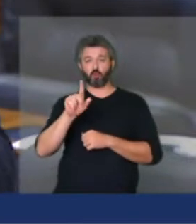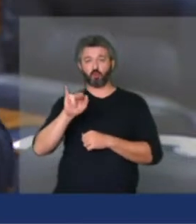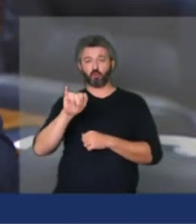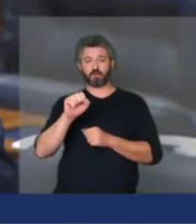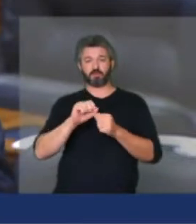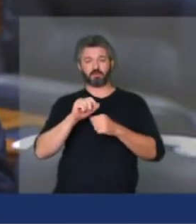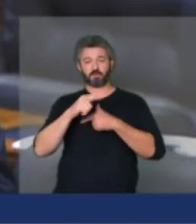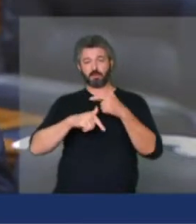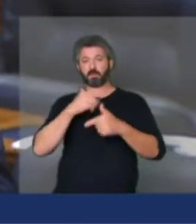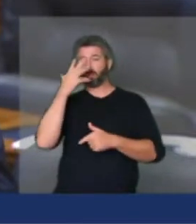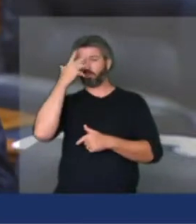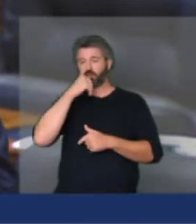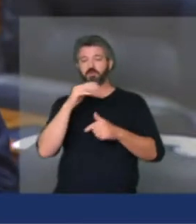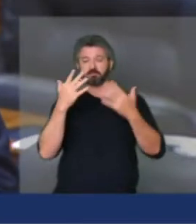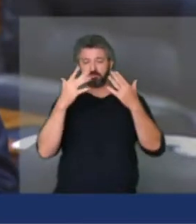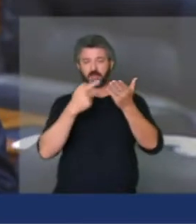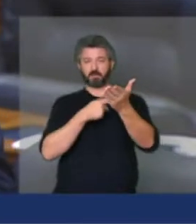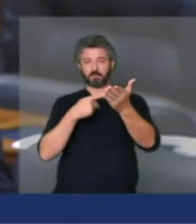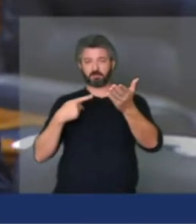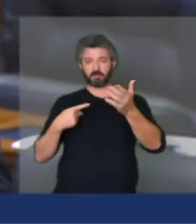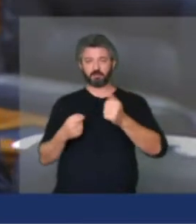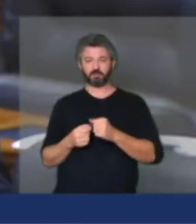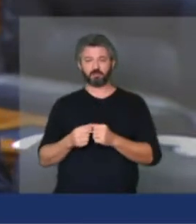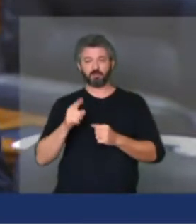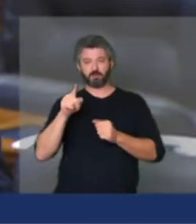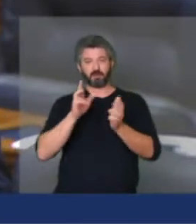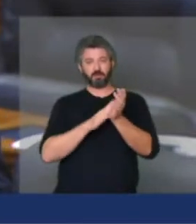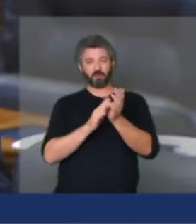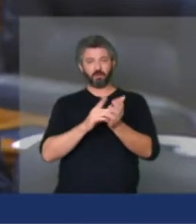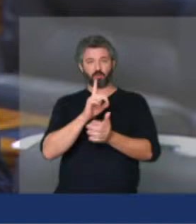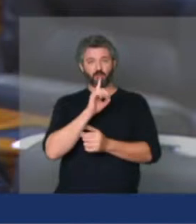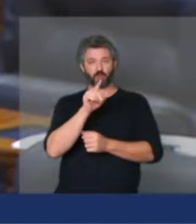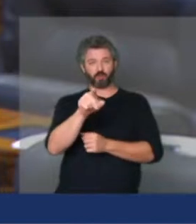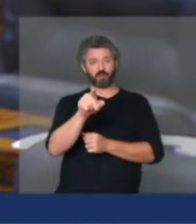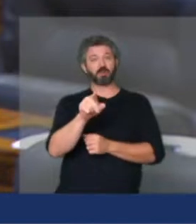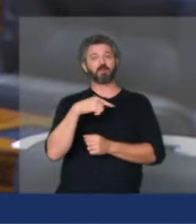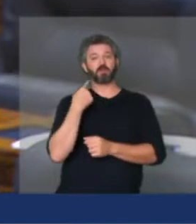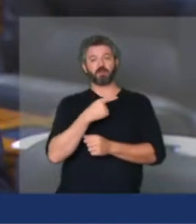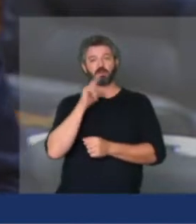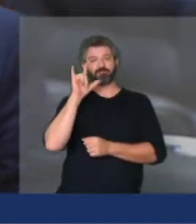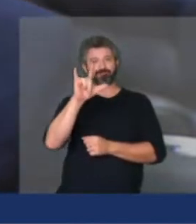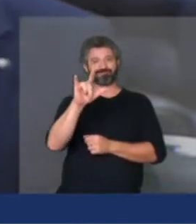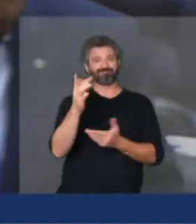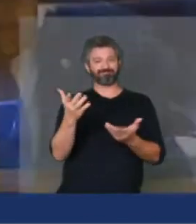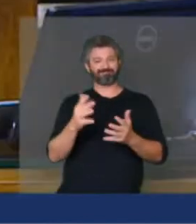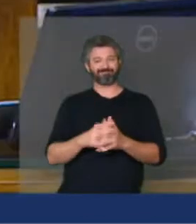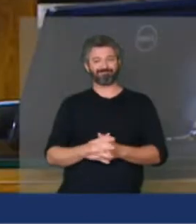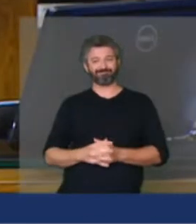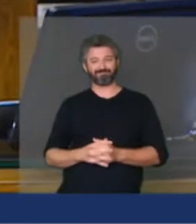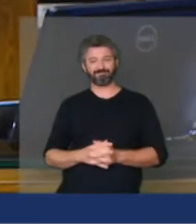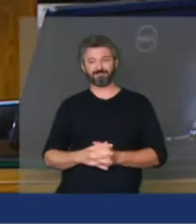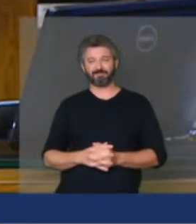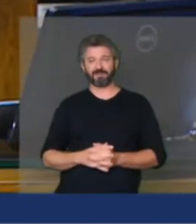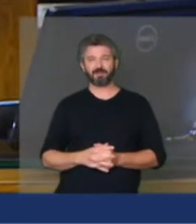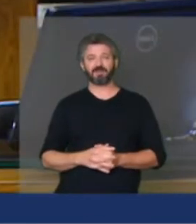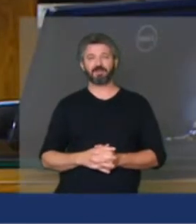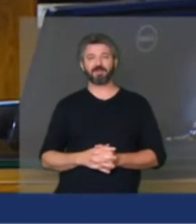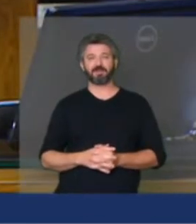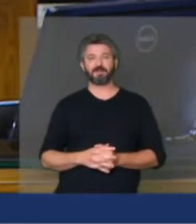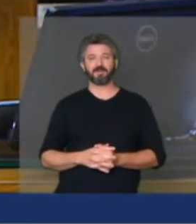PELO SEU ANIVERSÁRIO. NÓS LHE AMAMOS. [PRESIDENTE]: OK. PSC, PROS, PTB, PORTANTO, ENCAMINHOU NÃO. COMO